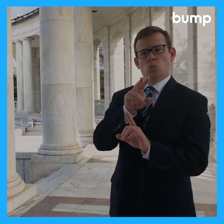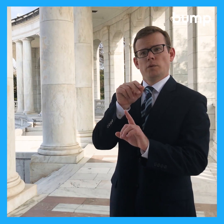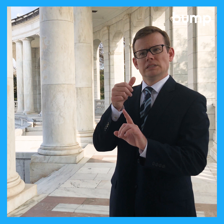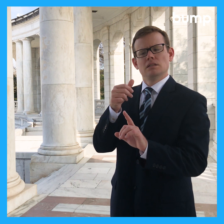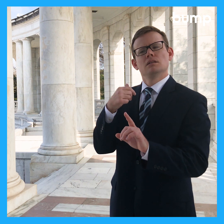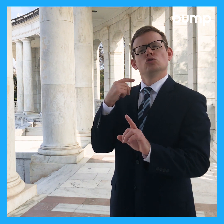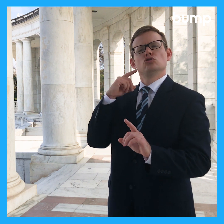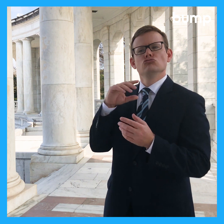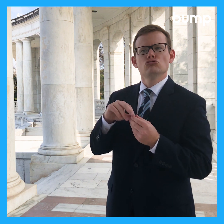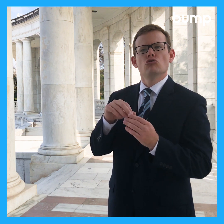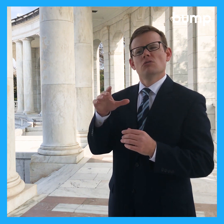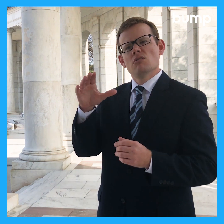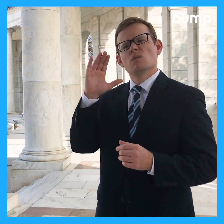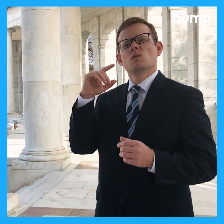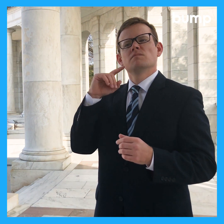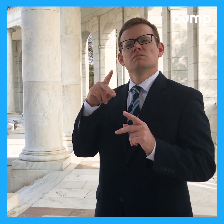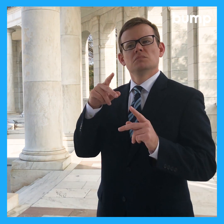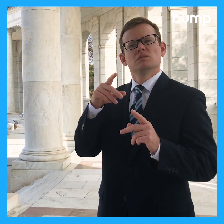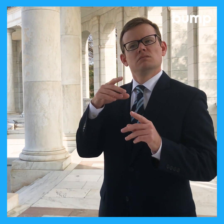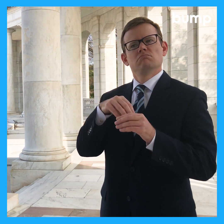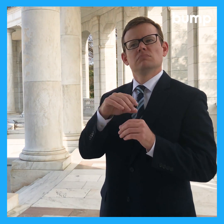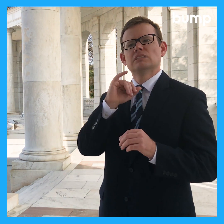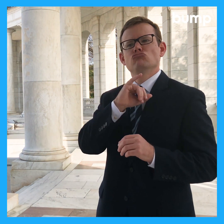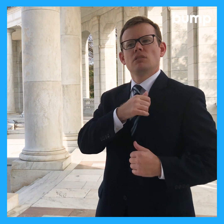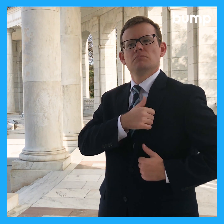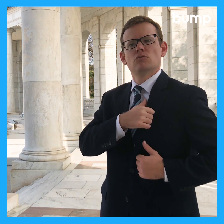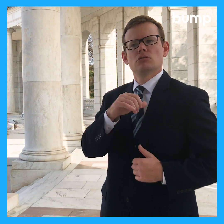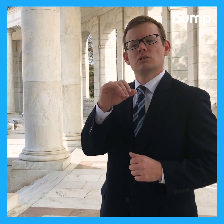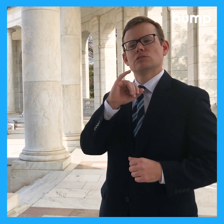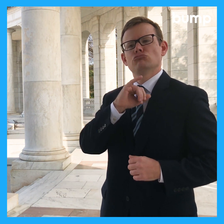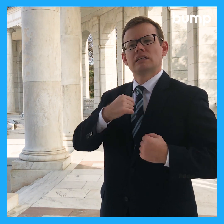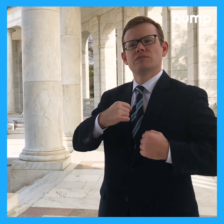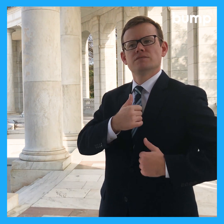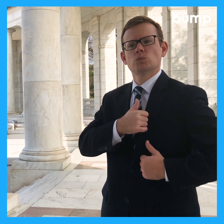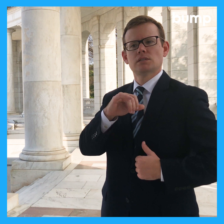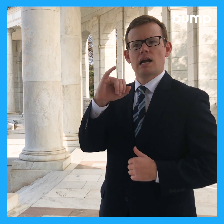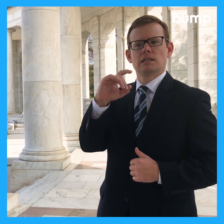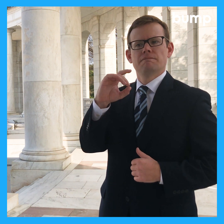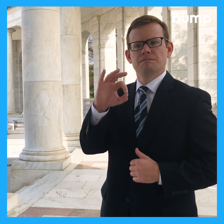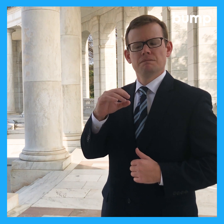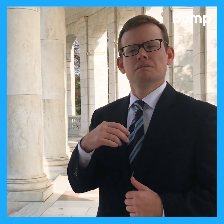Antes del 2010, había escuchado historias de personas sordas que servían en el ejército israelí, la Defensa Israelí, o el FDI.